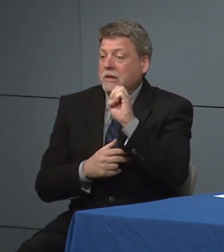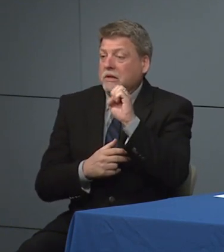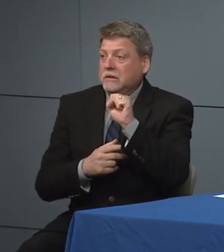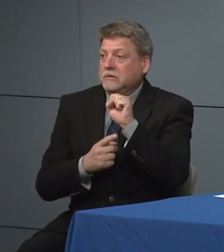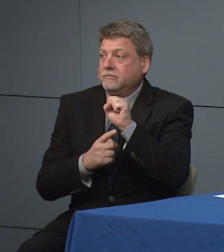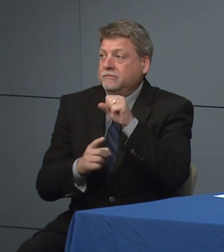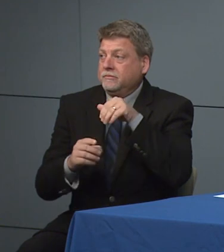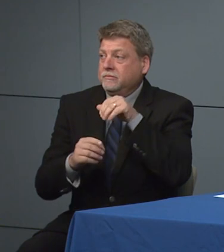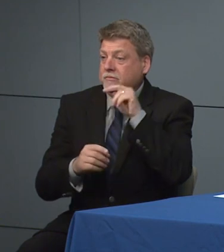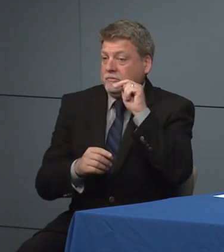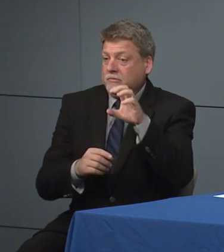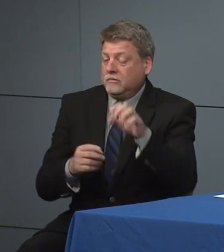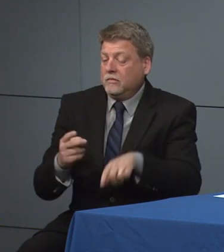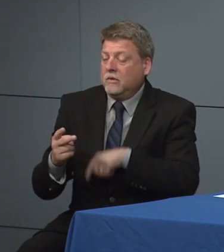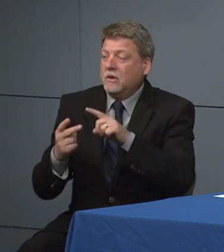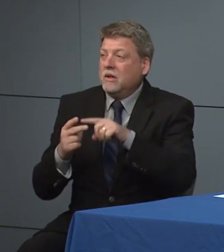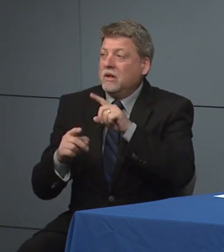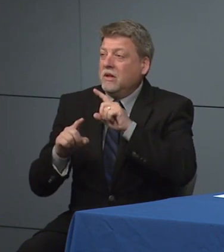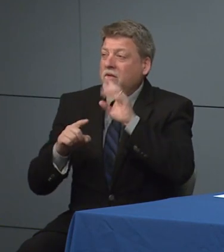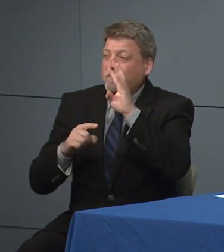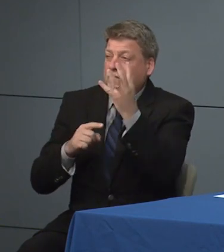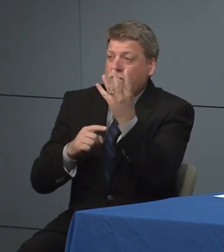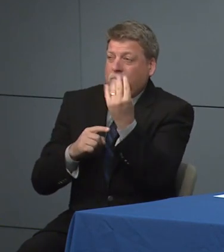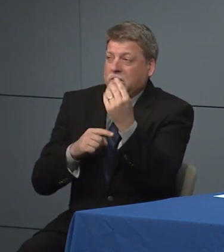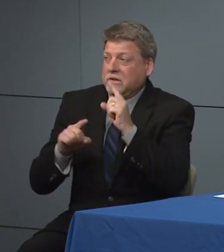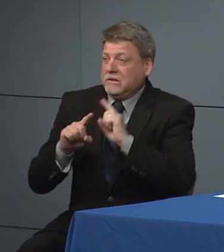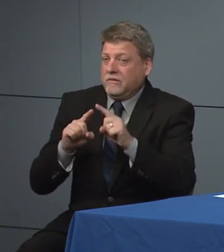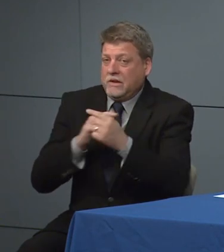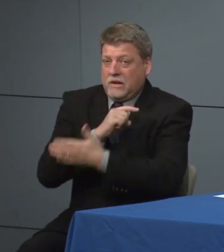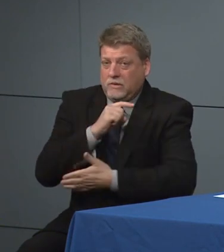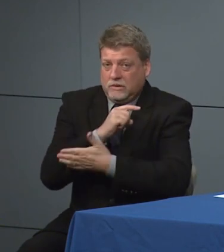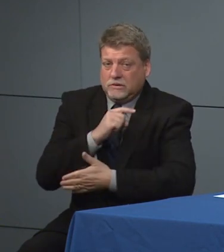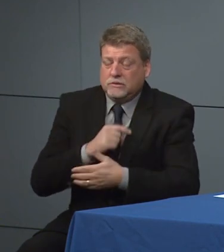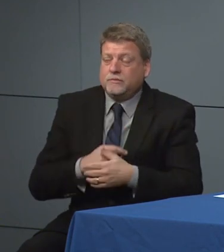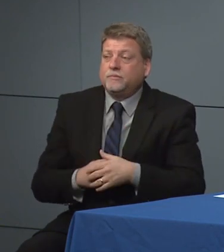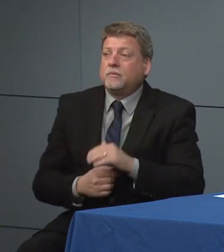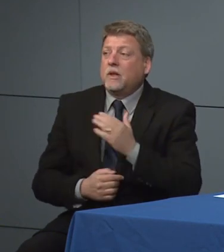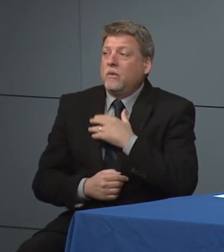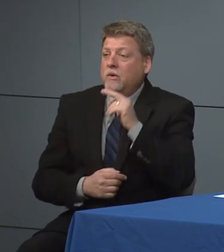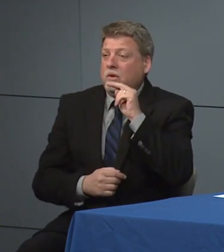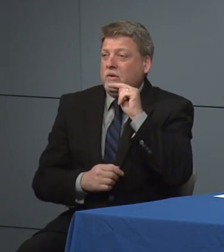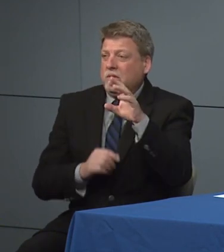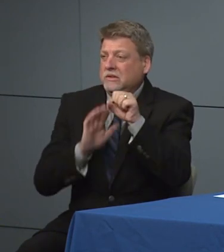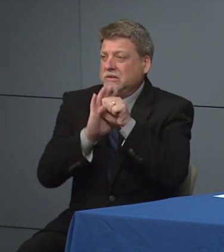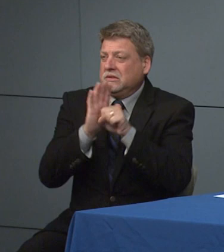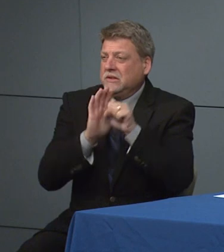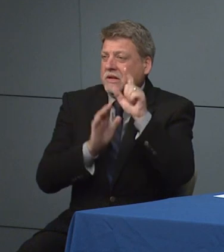Carolina del Norte en catorce condados distintos nuestro laboratorio estatal ha completado trescientas